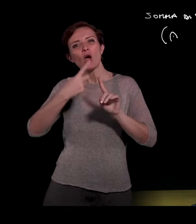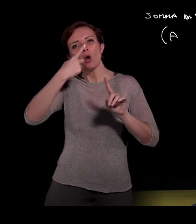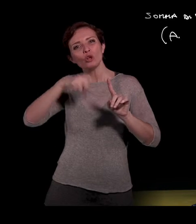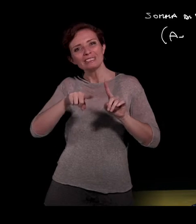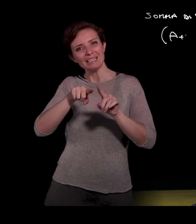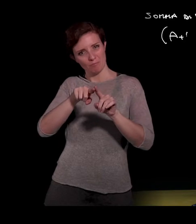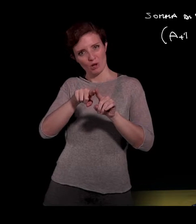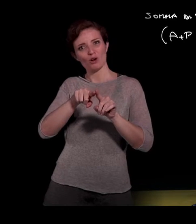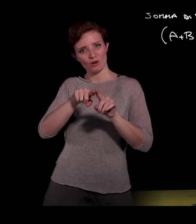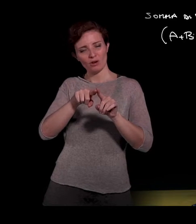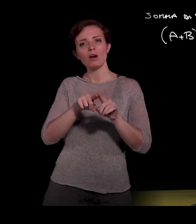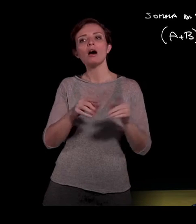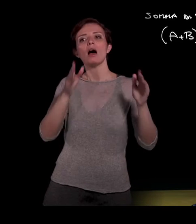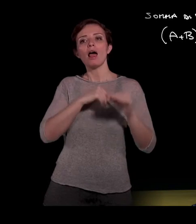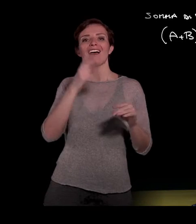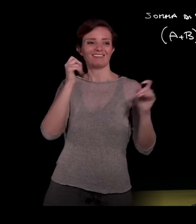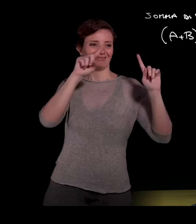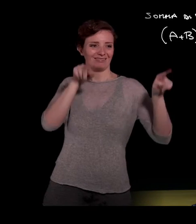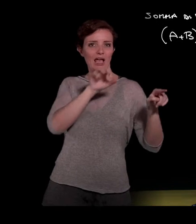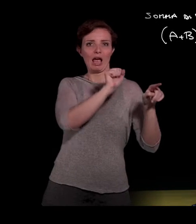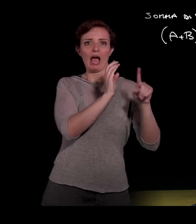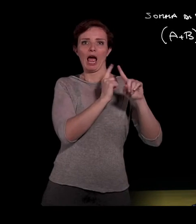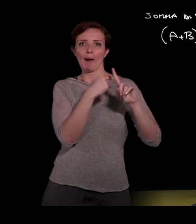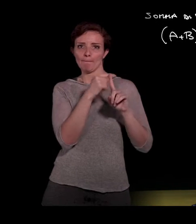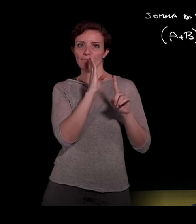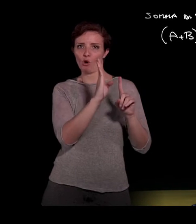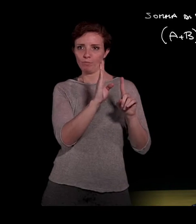Abbiamo (A+B) che moltiplica (A-B).